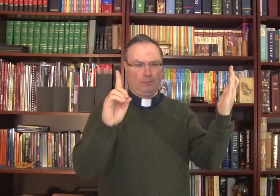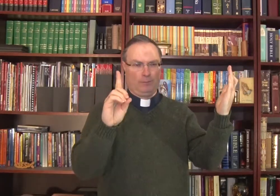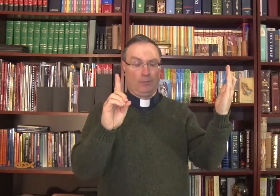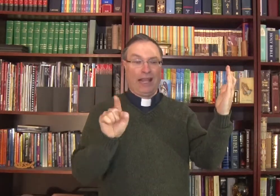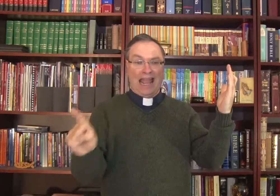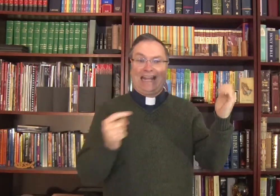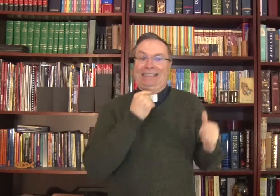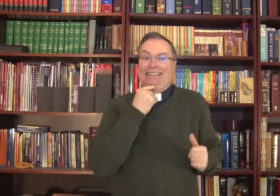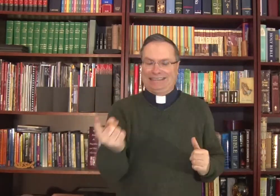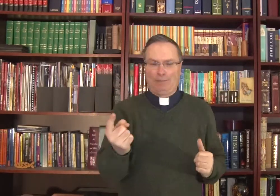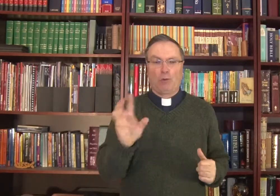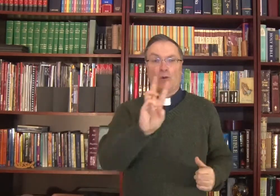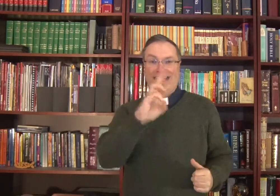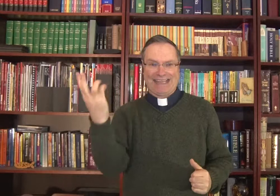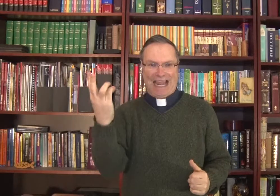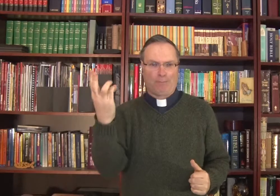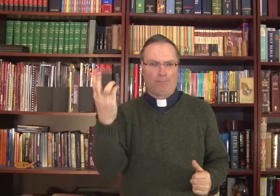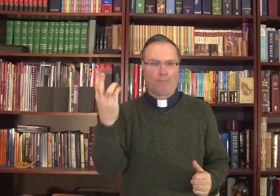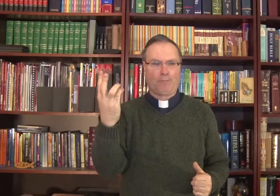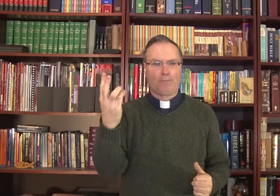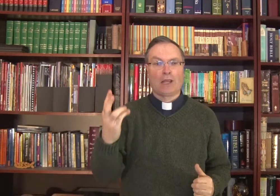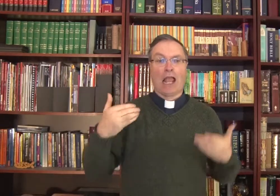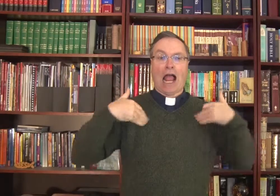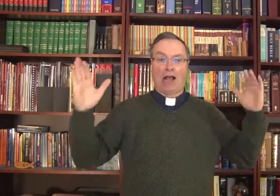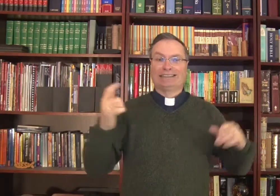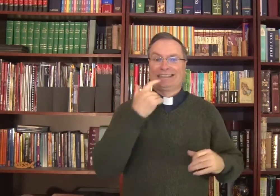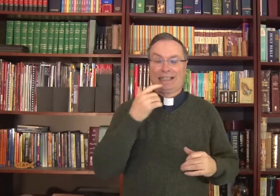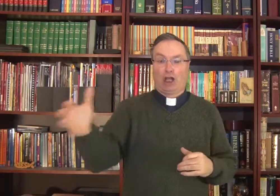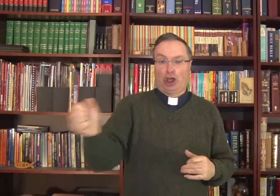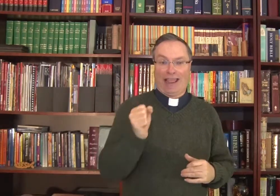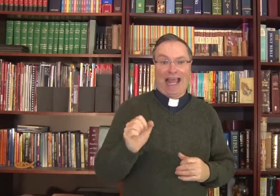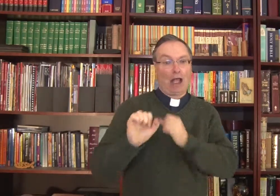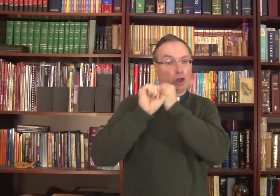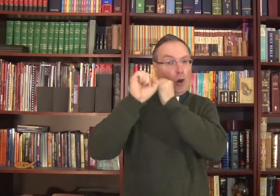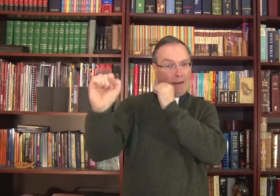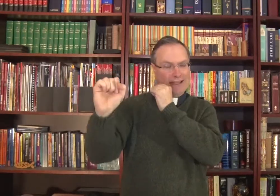Elle disait au sixième ange qui tenait la trompette: